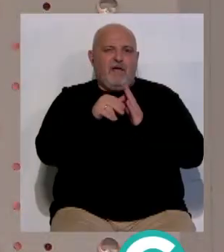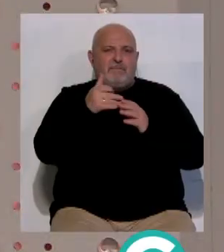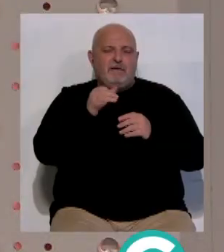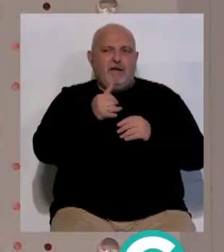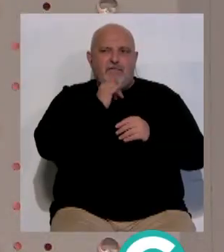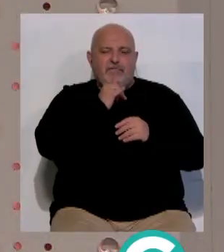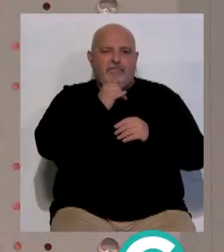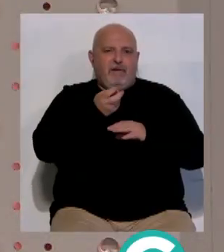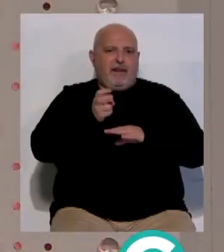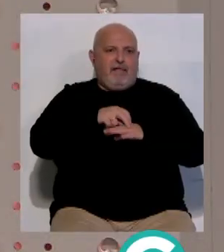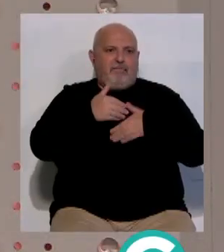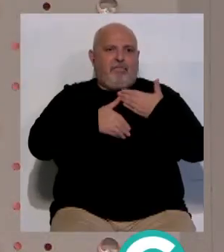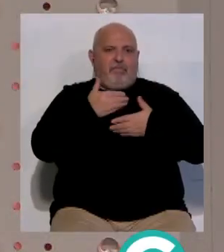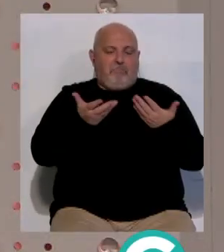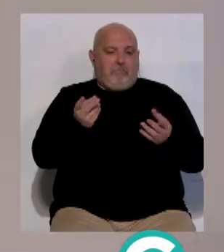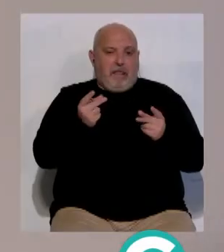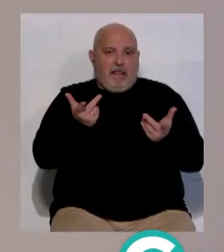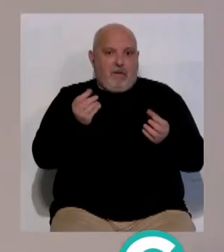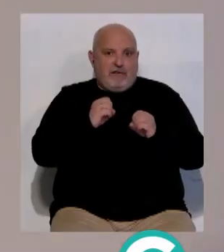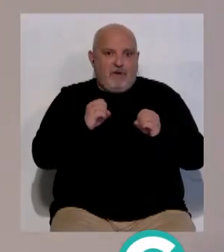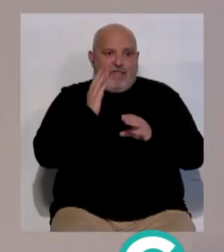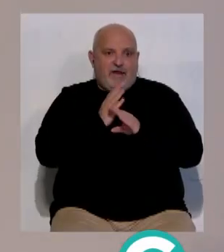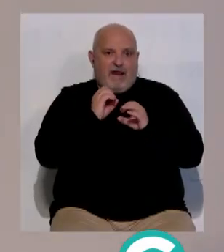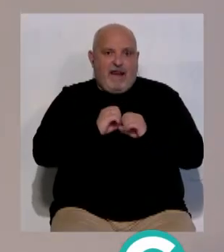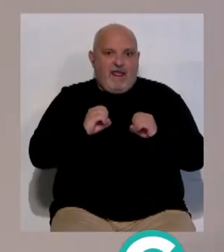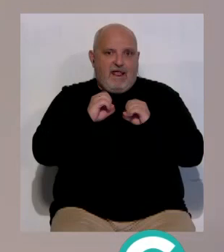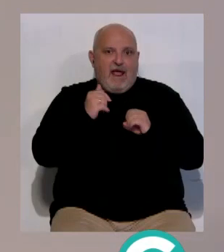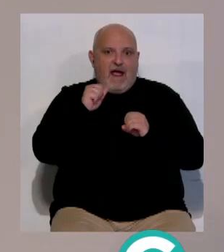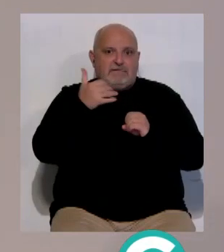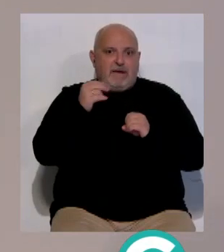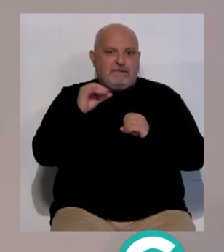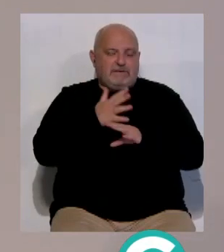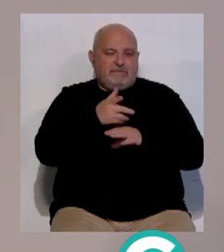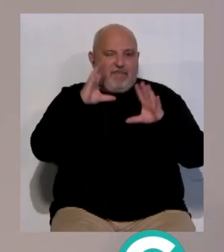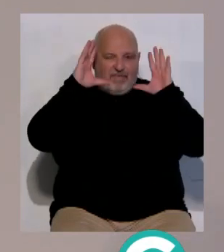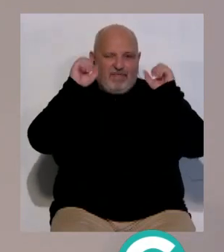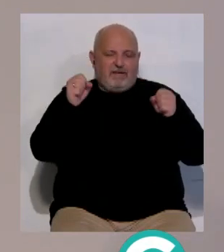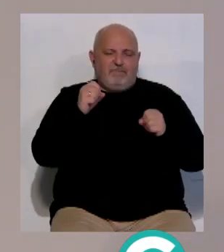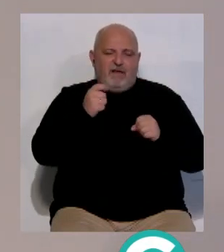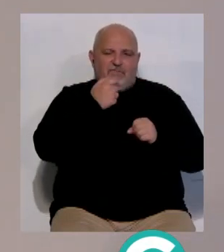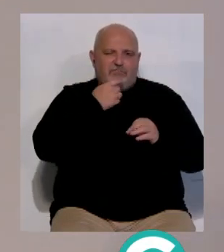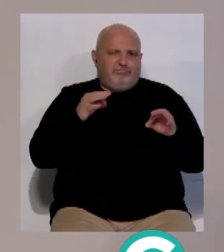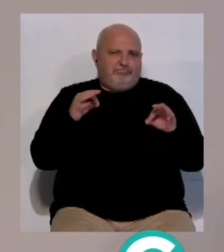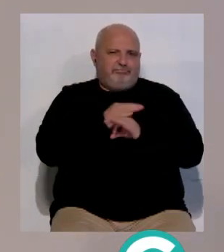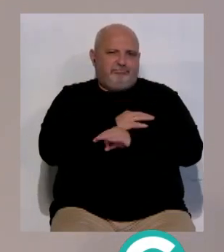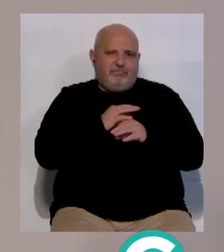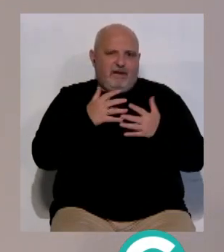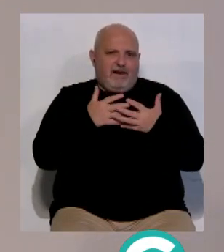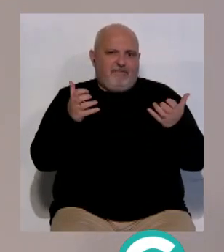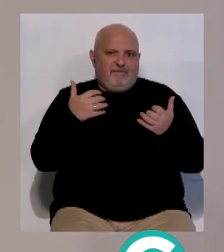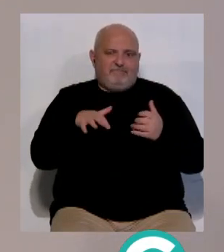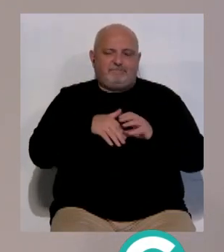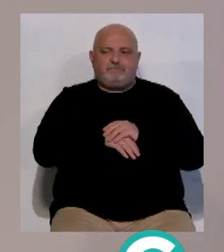levantarse No ni más entonces bueno se produce un error grosero Como te digo y pero qu es más grave